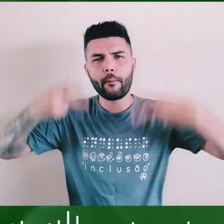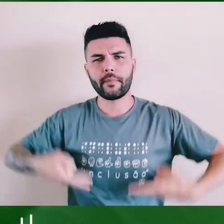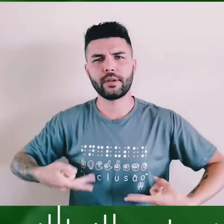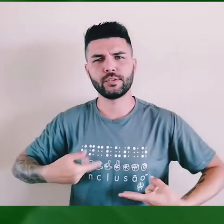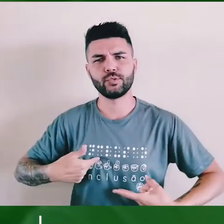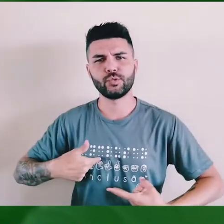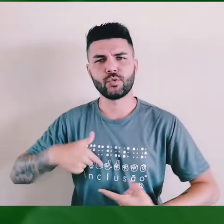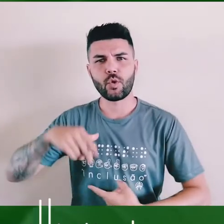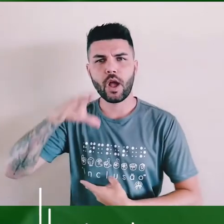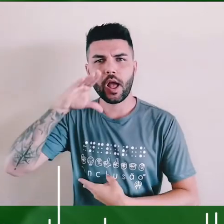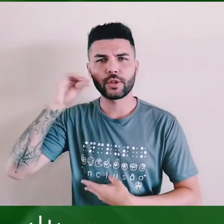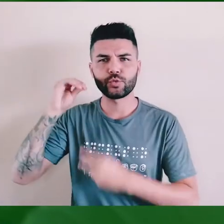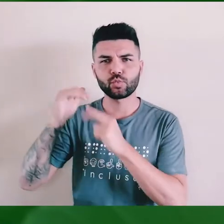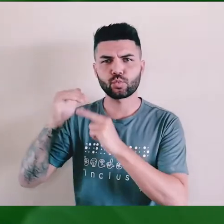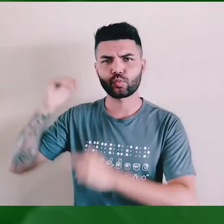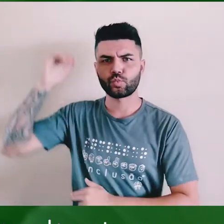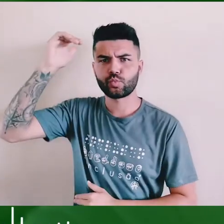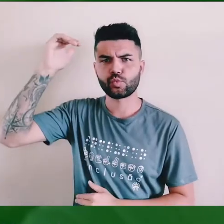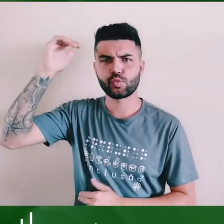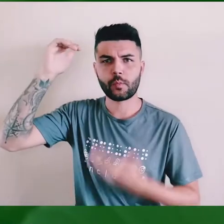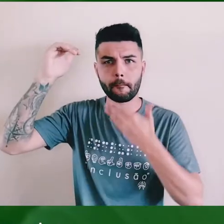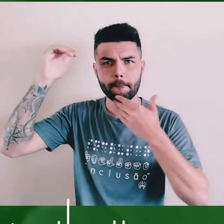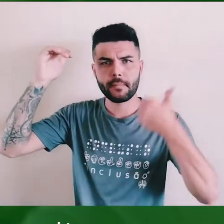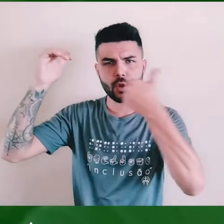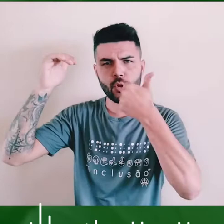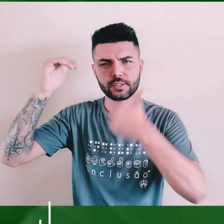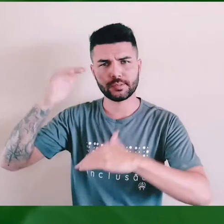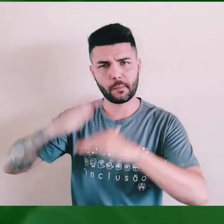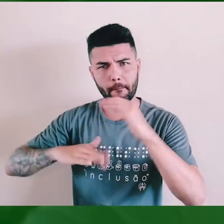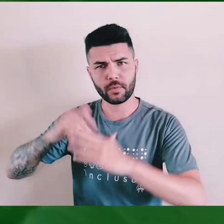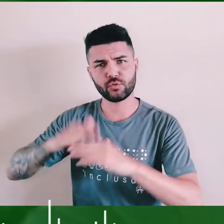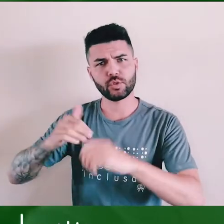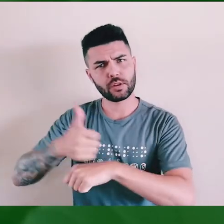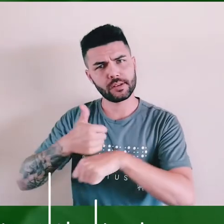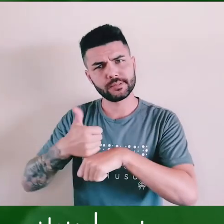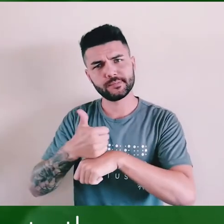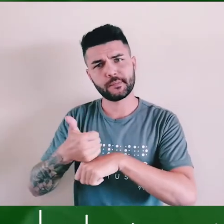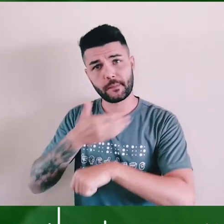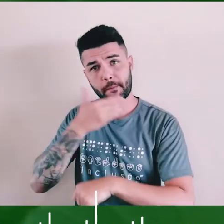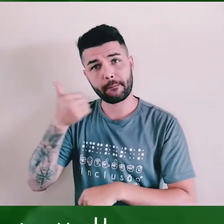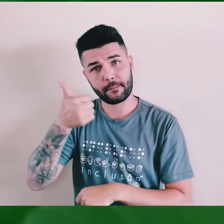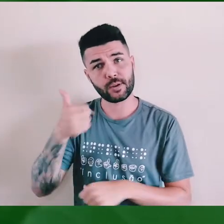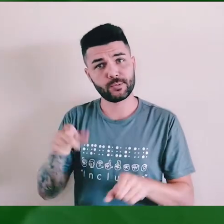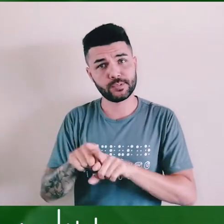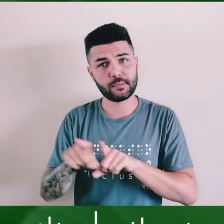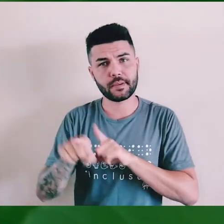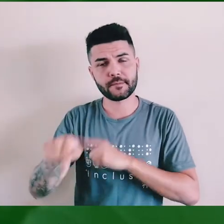vocês vão ser adultos melhores, vão ser profissionais melhores, então é uma ação